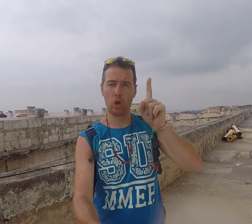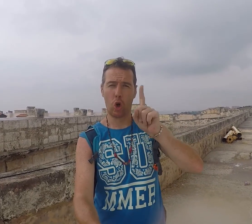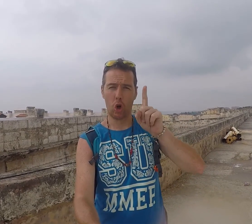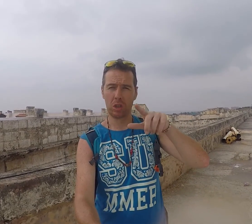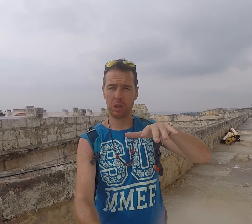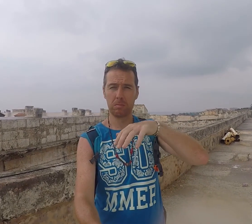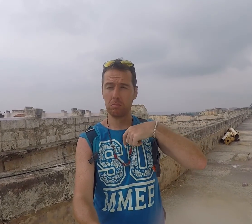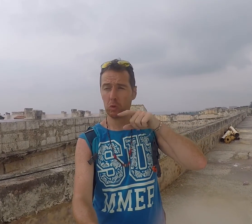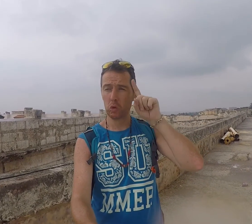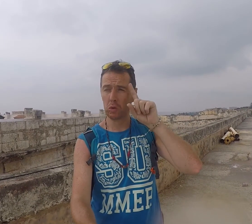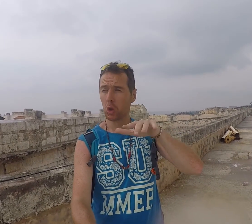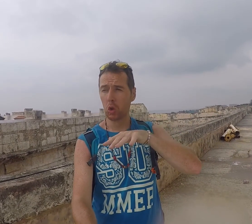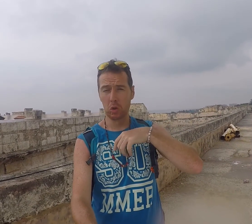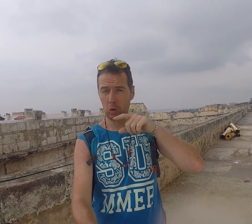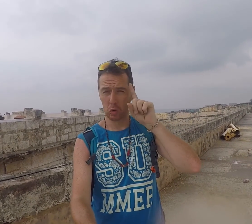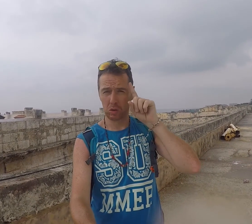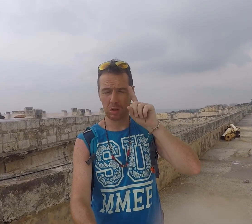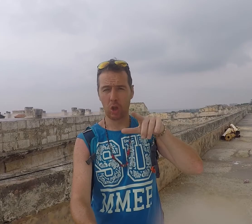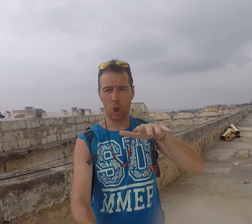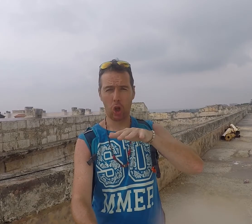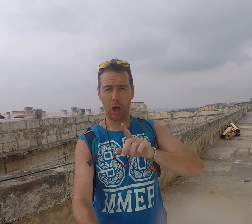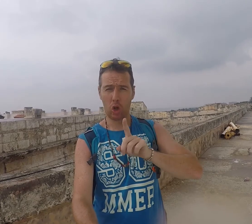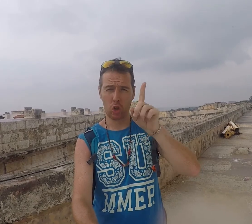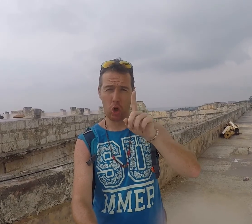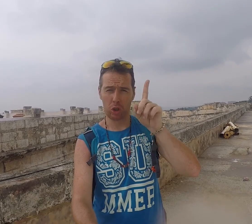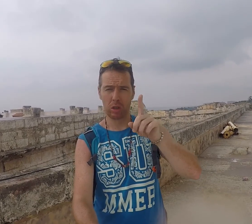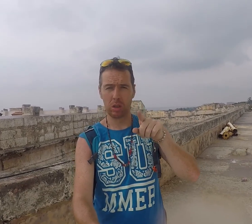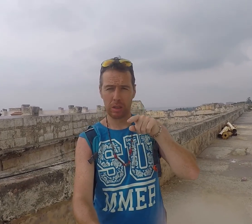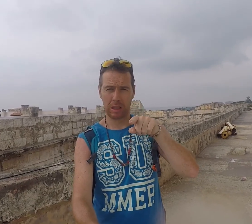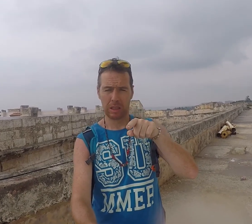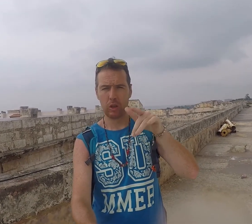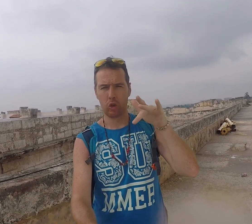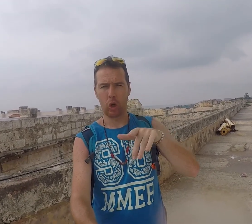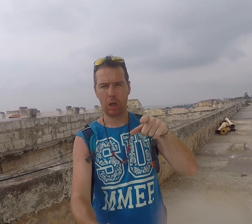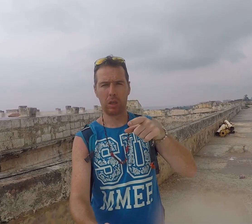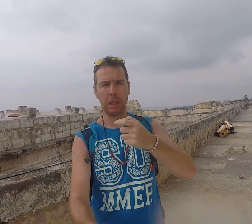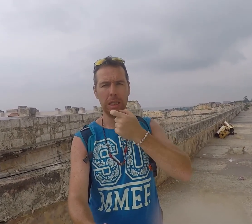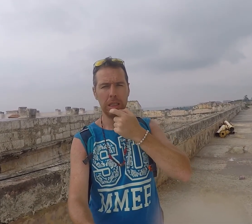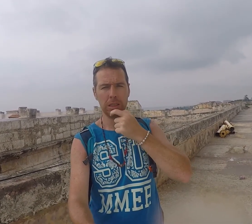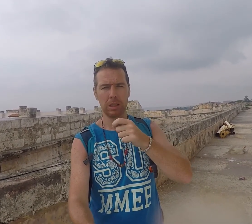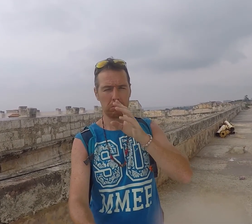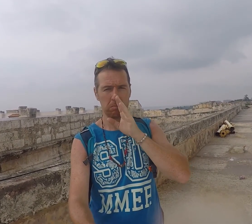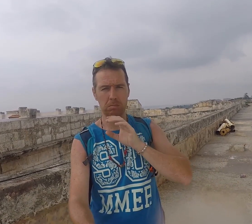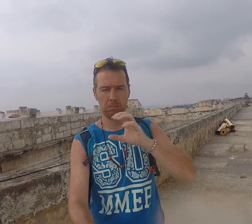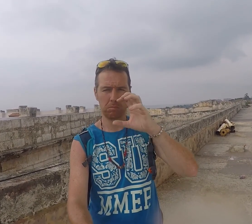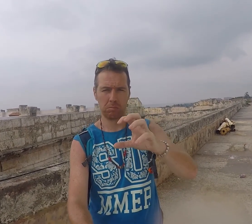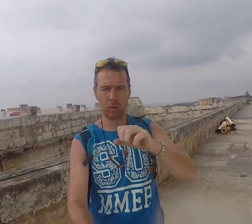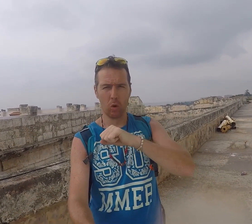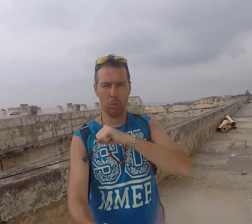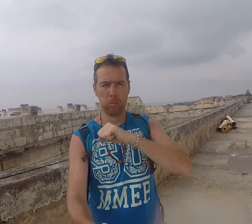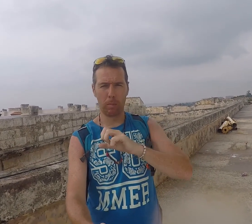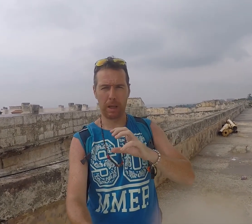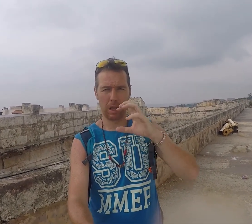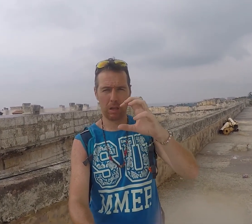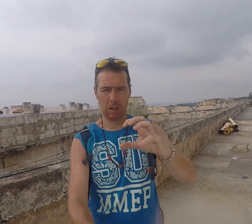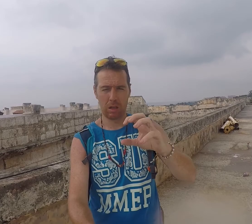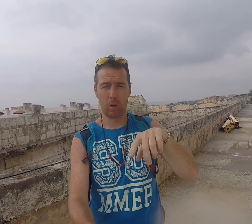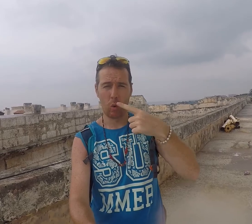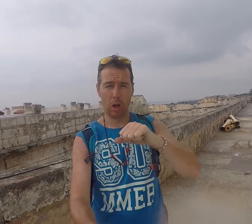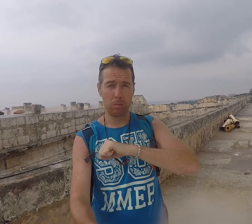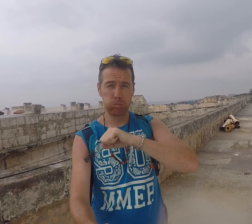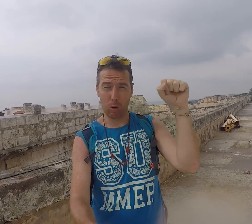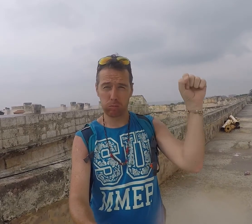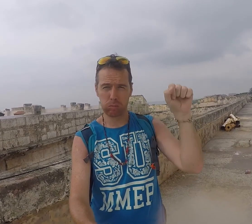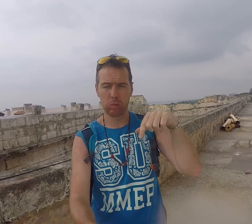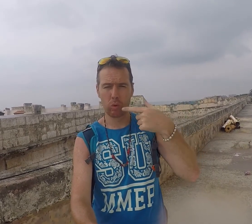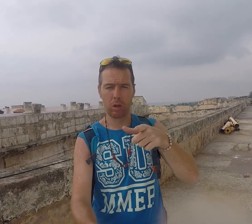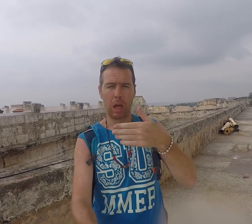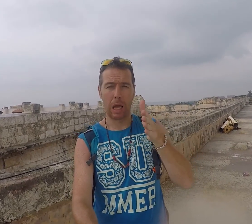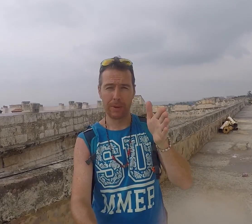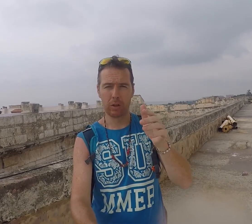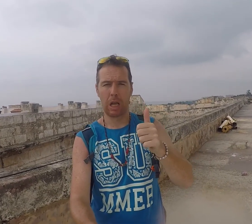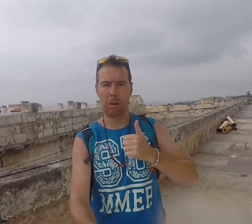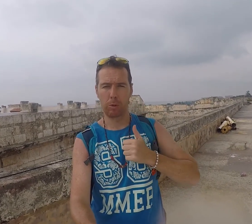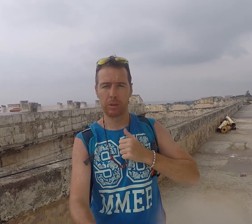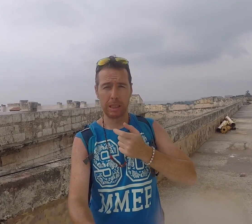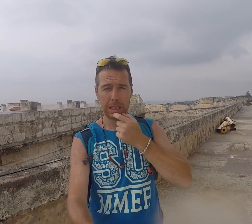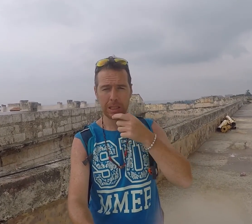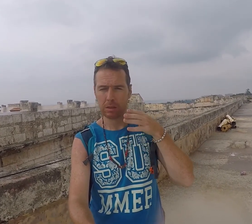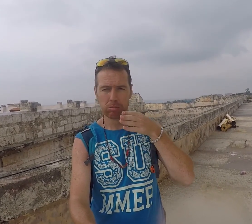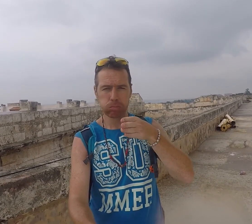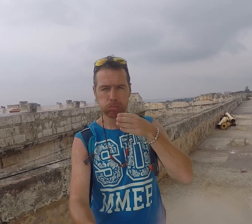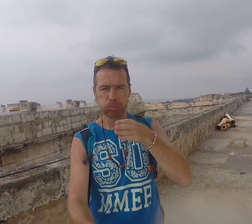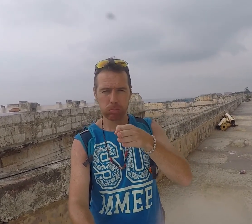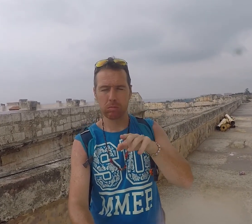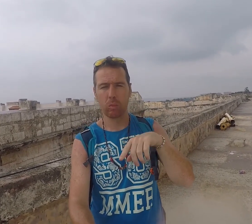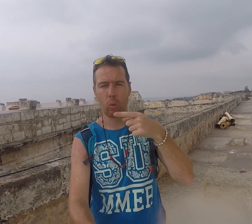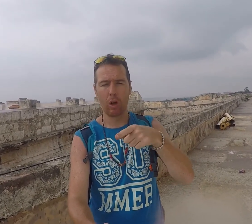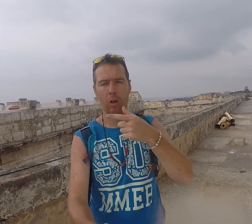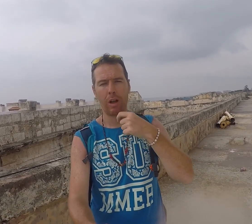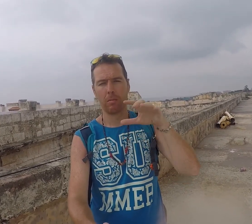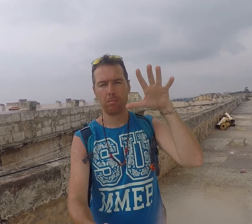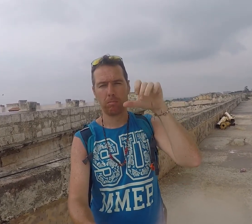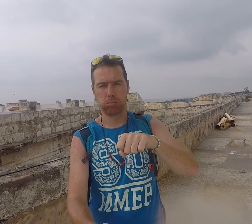En la zona norte, que no sé dónde está, ahí pusieron una bomba los ingleses y al explotarla tuvieron fácil el acceso